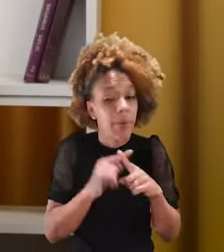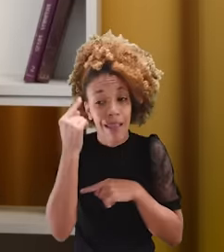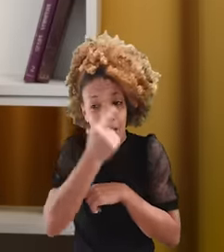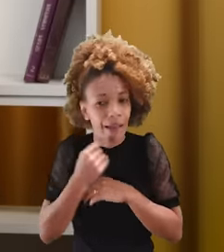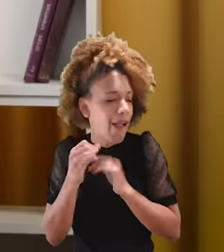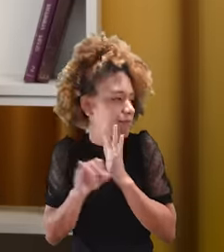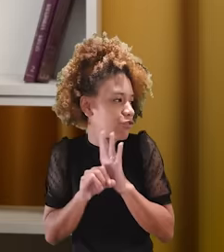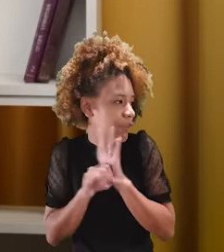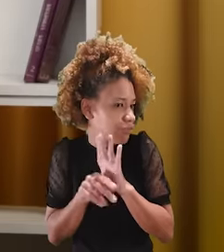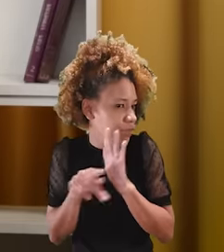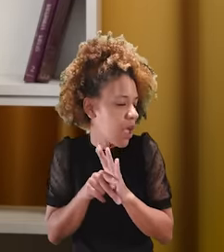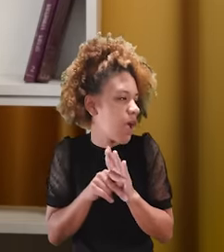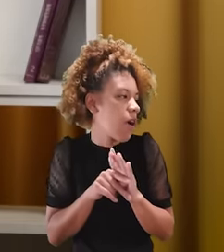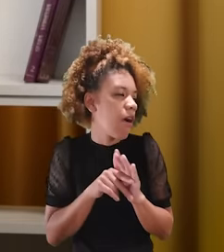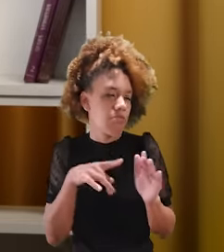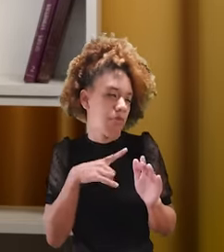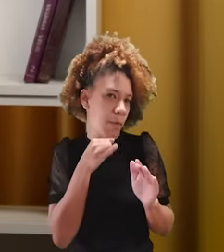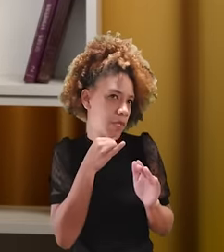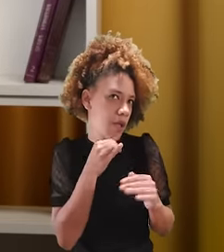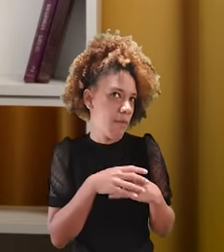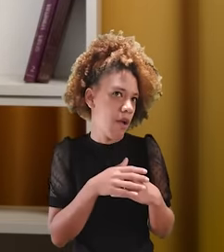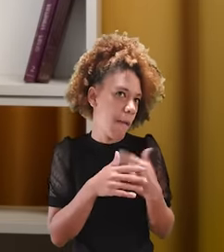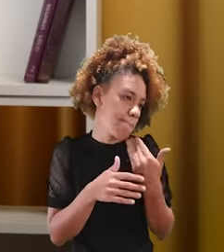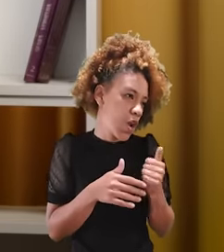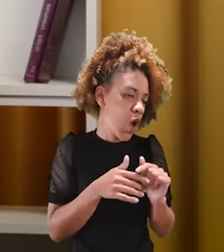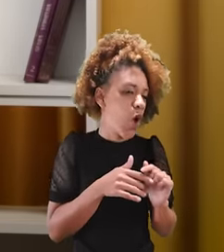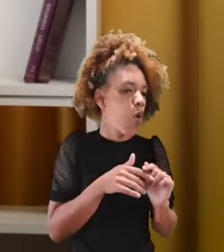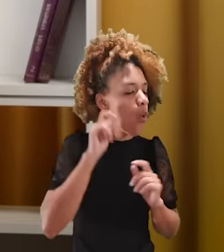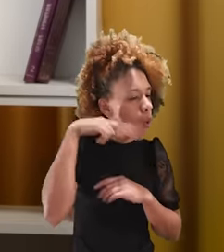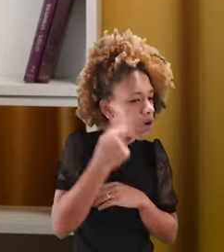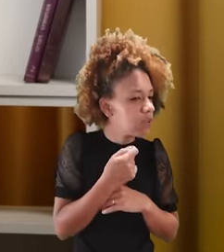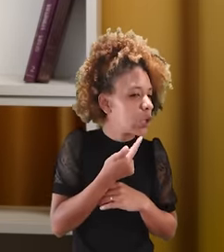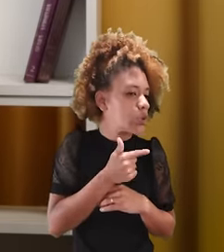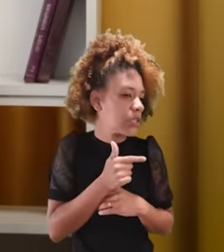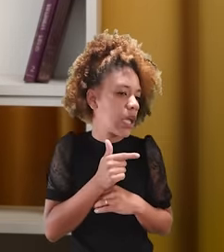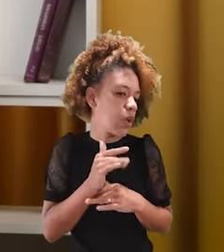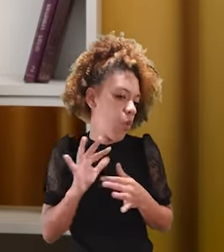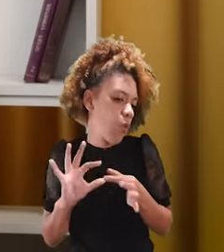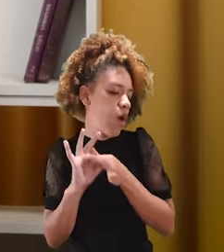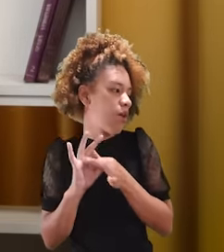coisa do tipo eu prefiro ter um ator que não tenha digamos uma vida lá fora para eu moldar esse ator